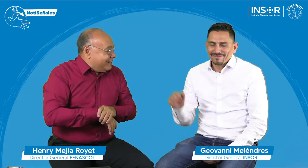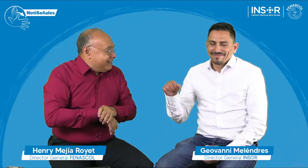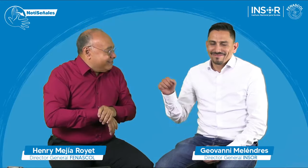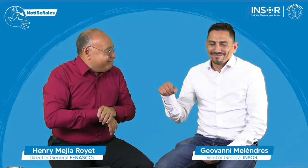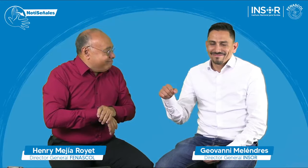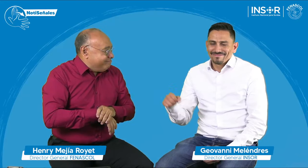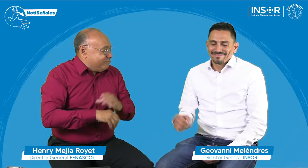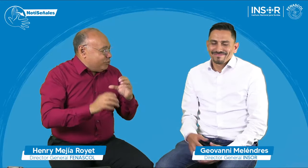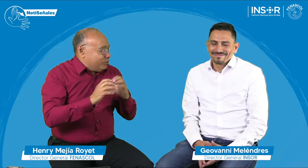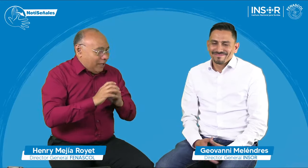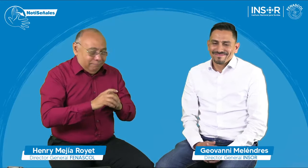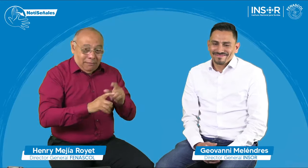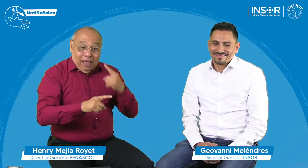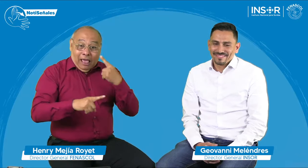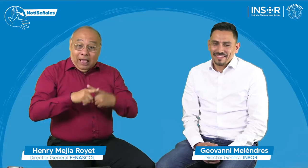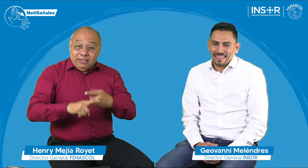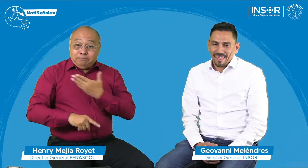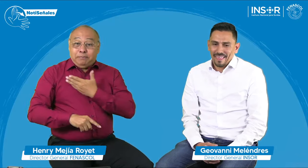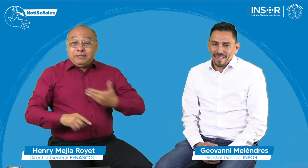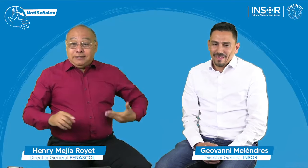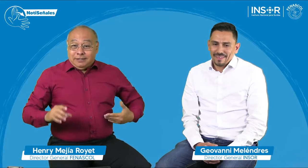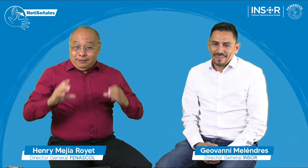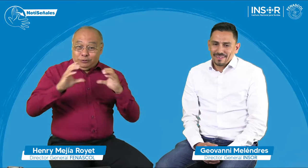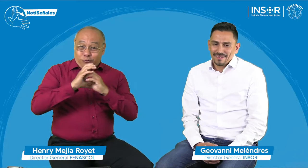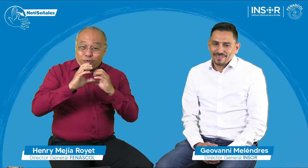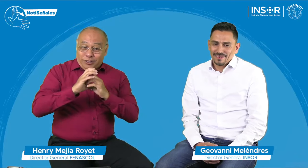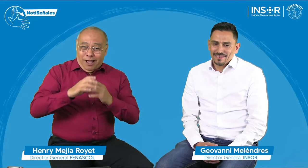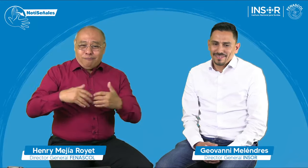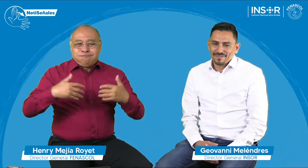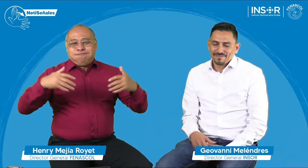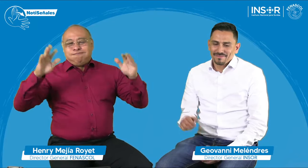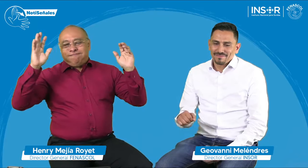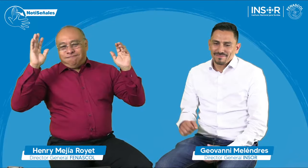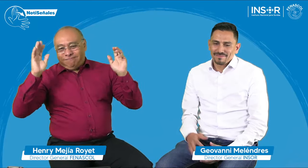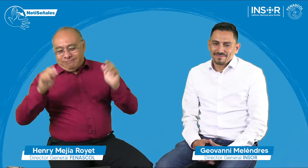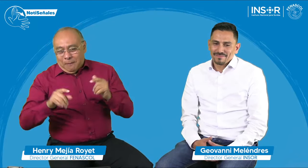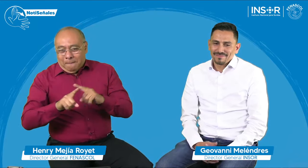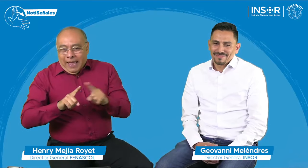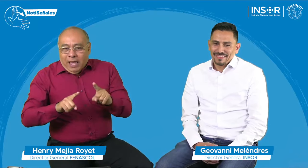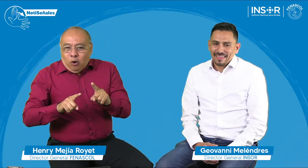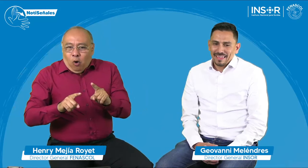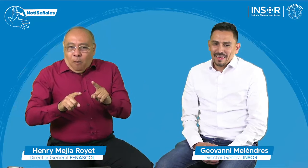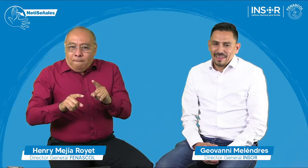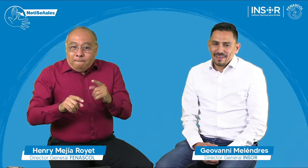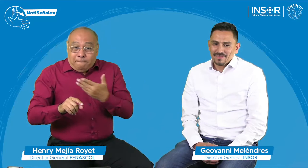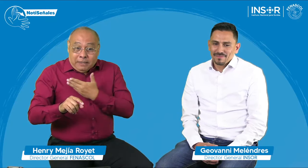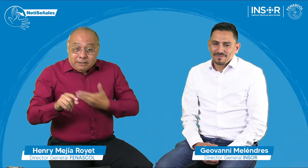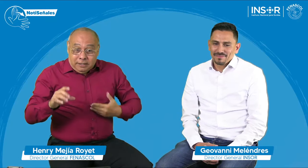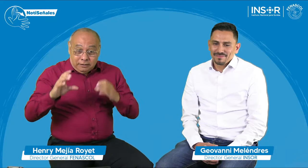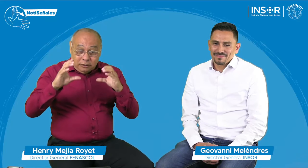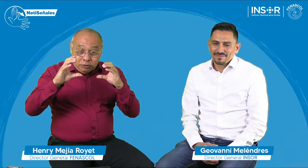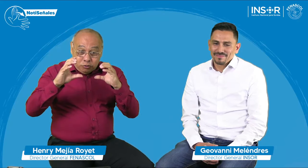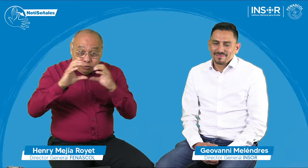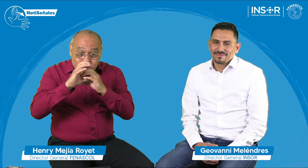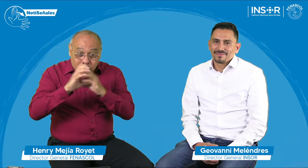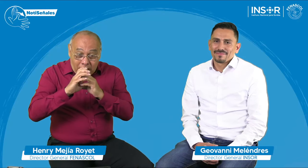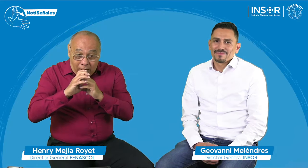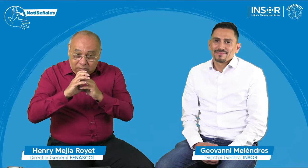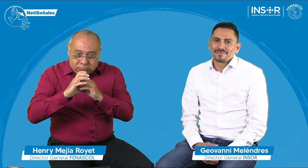carrera de Giovanni no ha sido de, de, de, de la noche a la mañana. Empezaste en Sordebok,